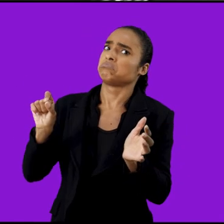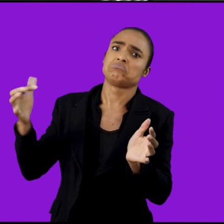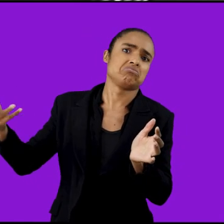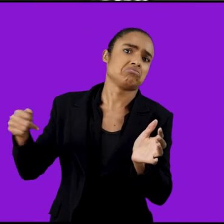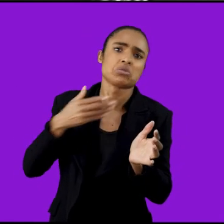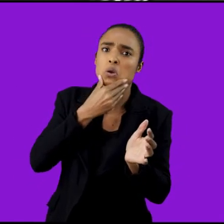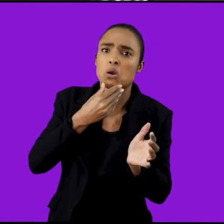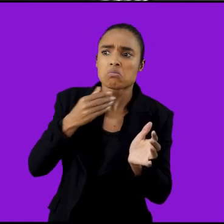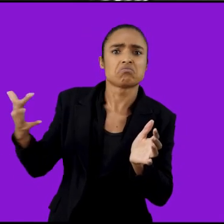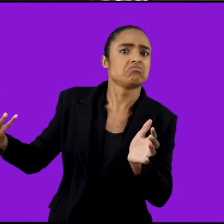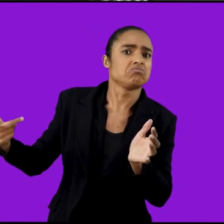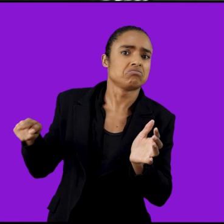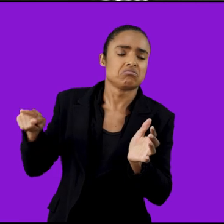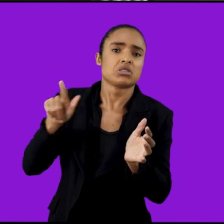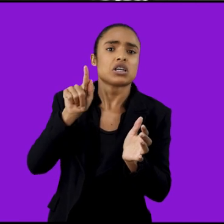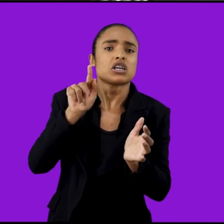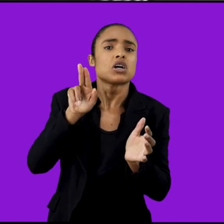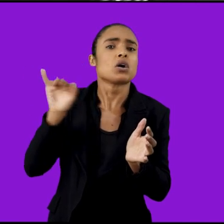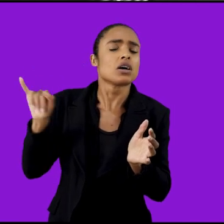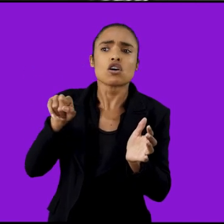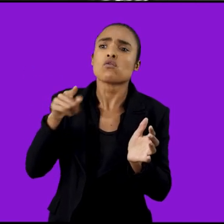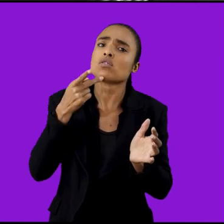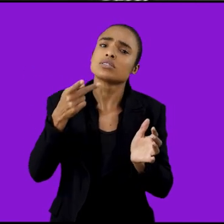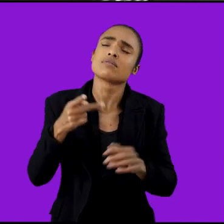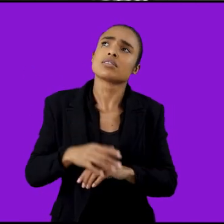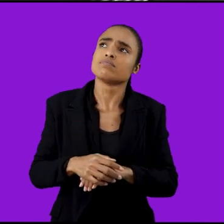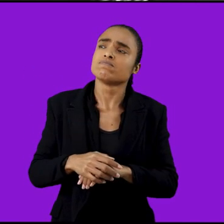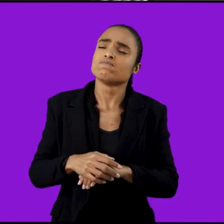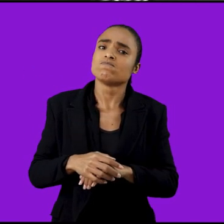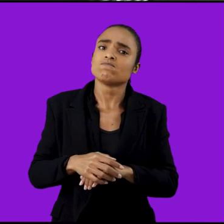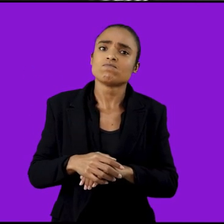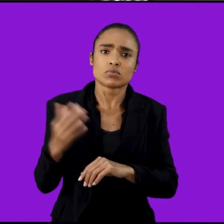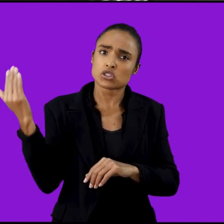É. E você fala de uma. Que você foi com uma amiga numa festa lá na Vila Madalena.